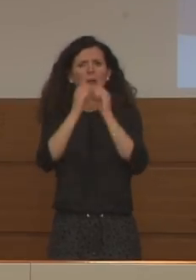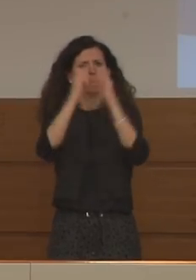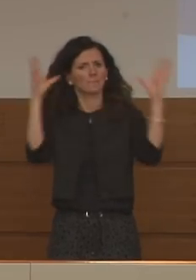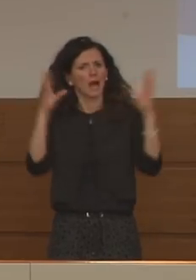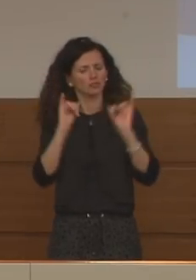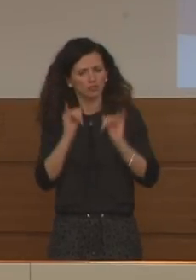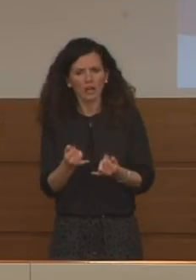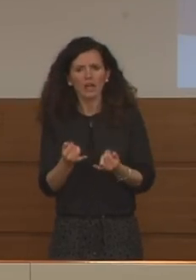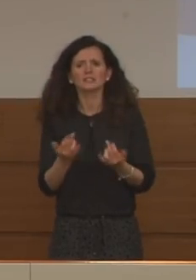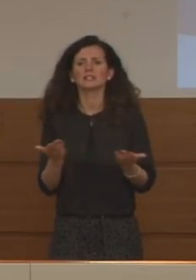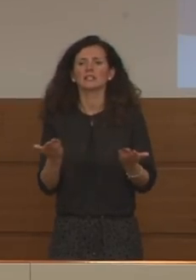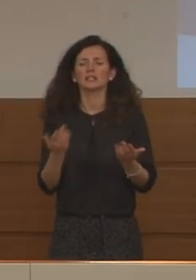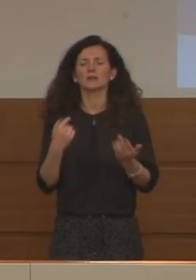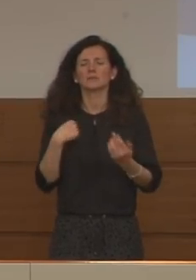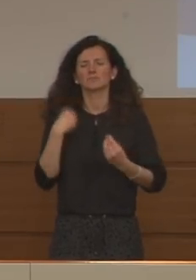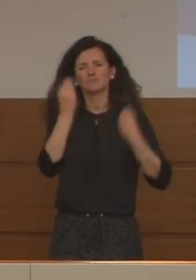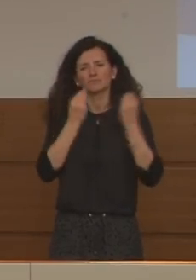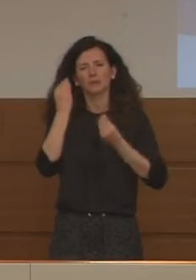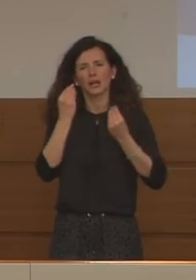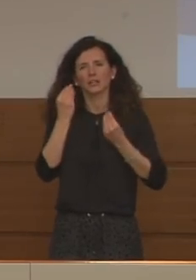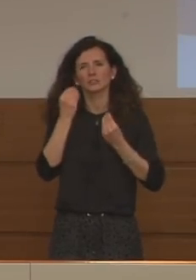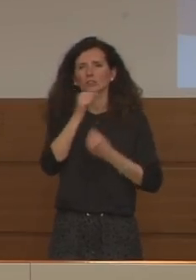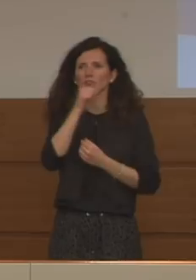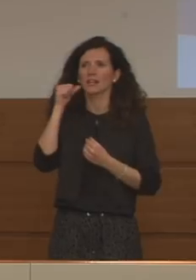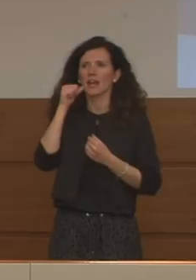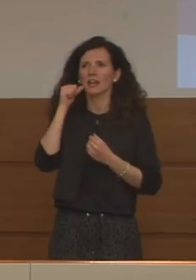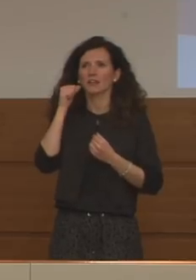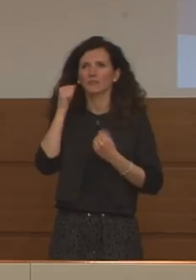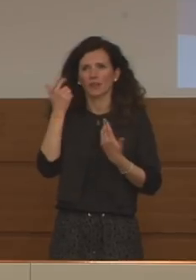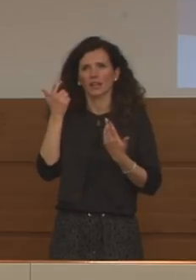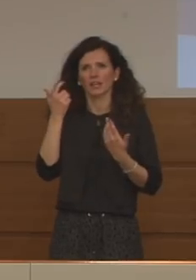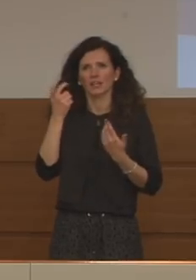una parte anche un pò di genio italiano nella creatività e anche nel mettere a